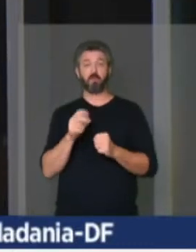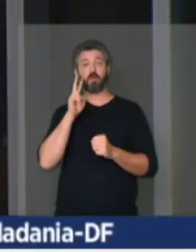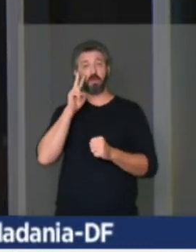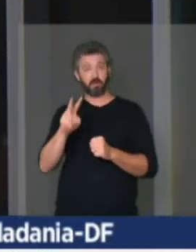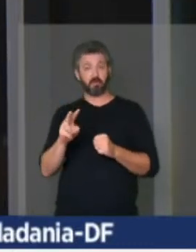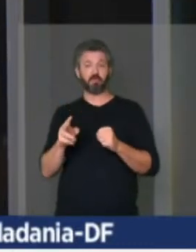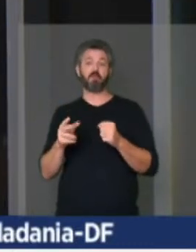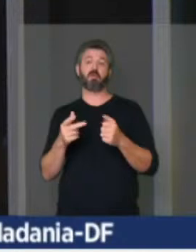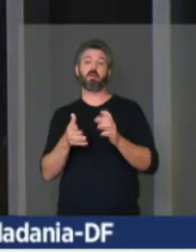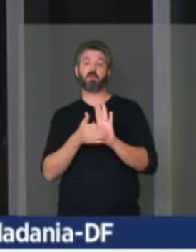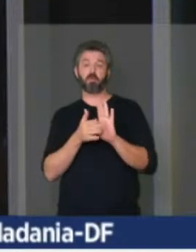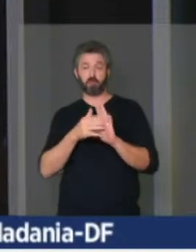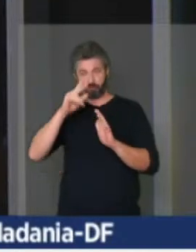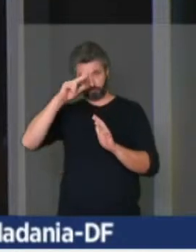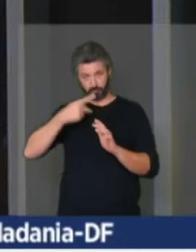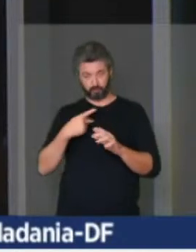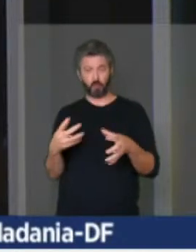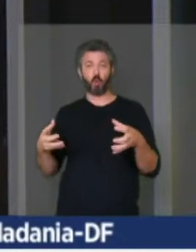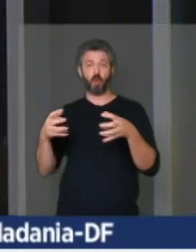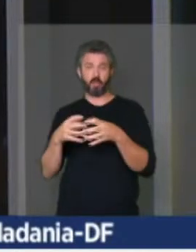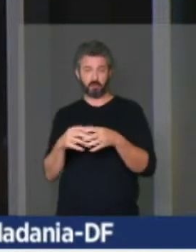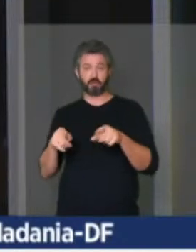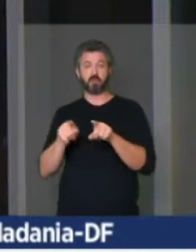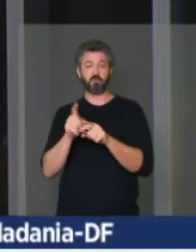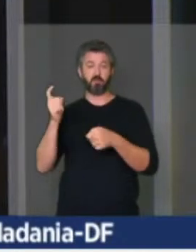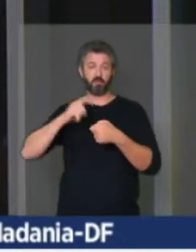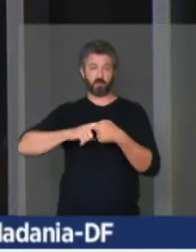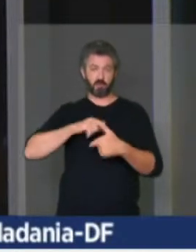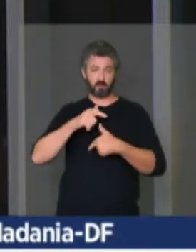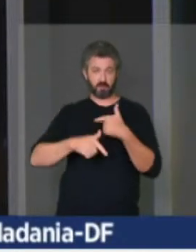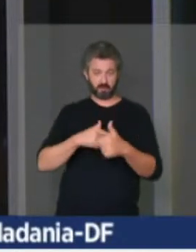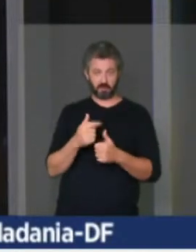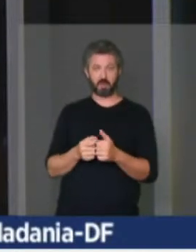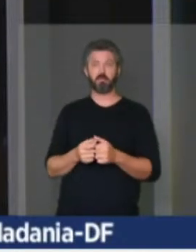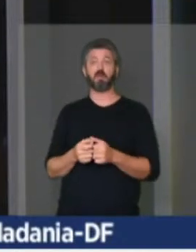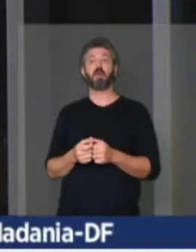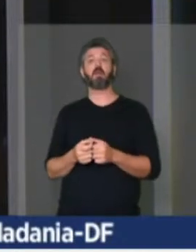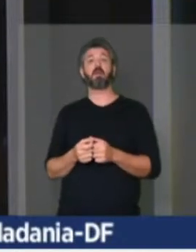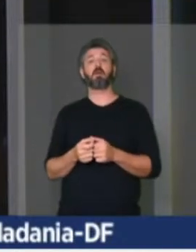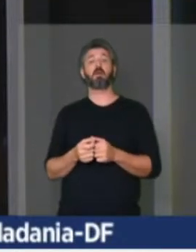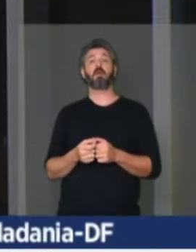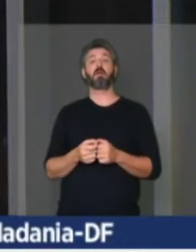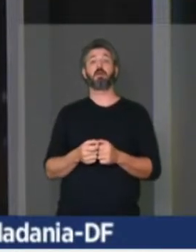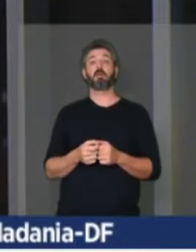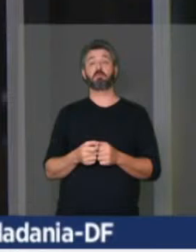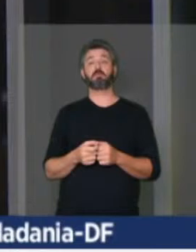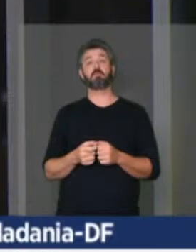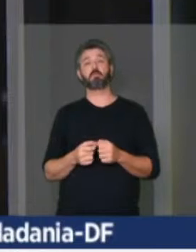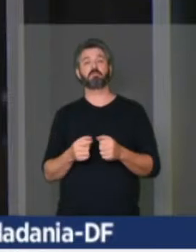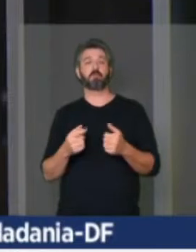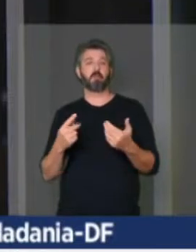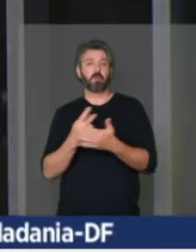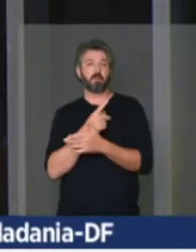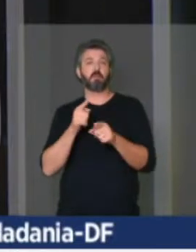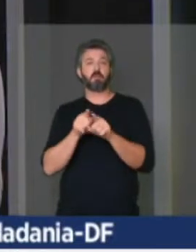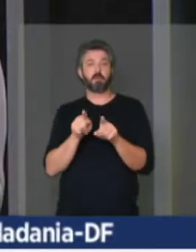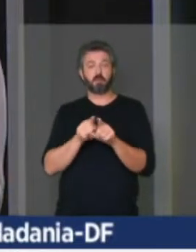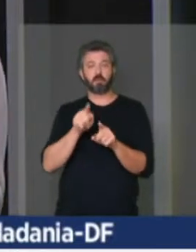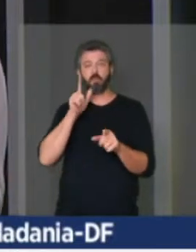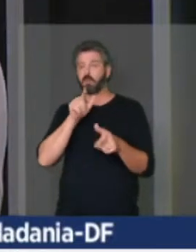COLETIVAS AO RETORNAR O TRABALHO. PARA CONTEMPLAR AS GESTANTES QUE POR FORÇA DE FATORES INDEPENDENTES DA SUA VONTADE AINDA NÃO ESTÃO IMUNIZADAS PROPOMOS, POR MEIO